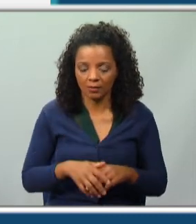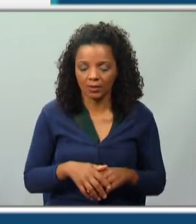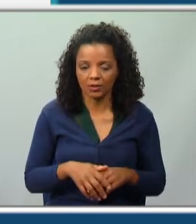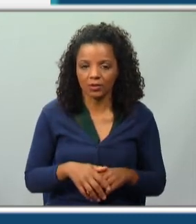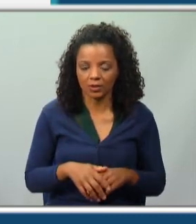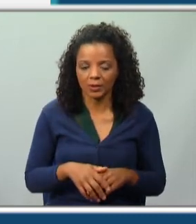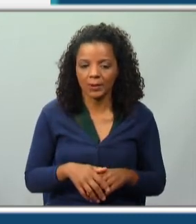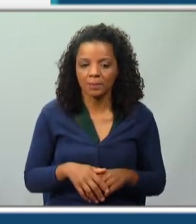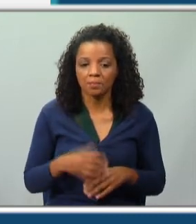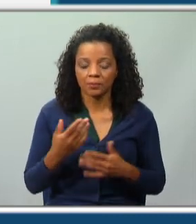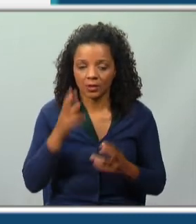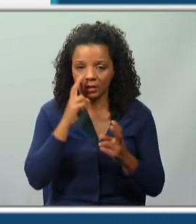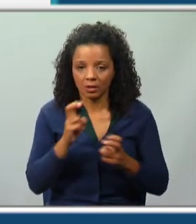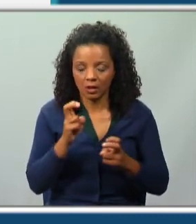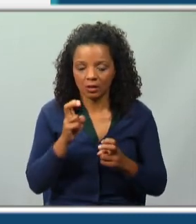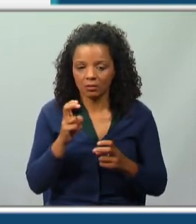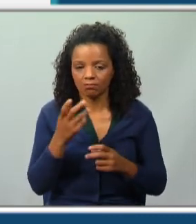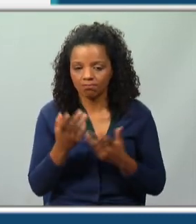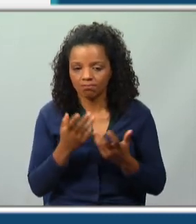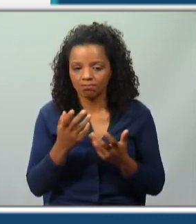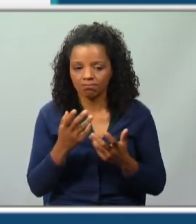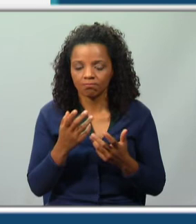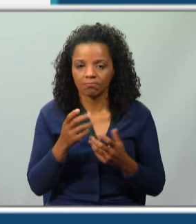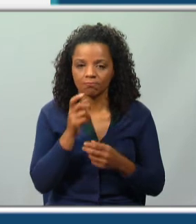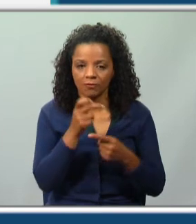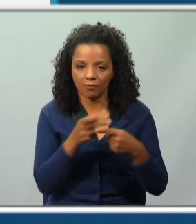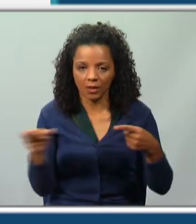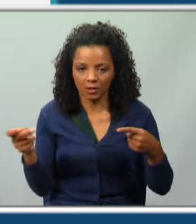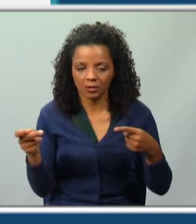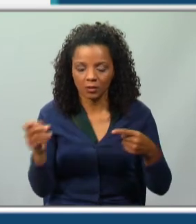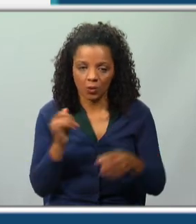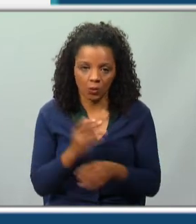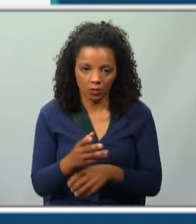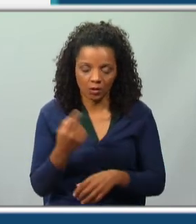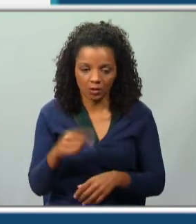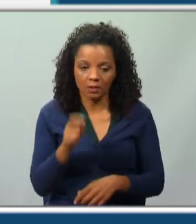Vamos tentar encontrar uma frase me está a fazer uma frase em que o tio exemplo 讓我們試著找到一個句子是我造句其中叔叔的例子